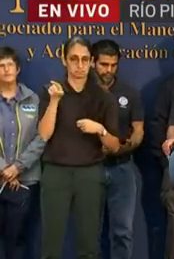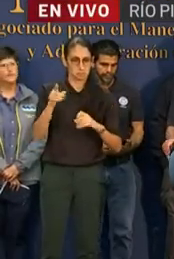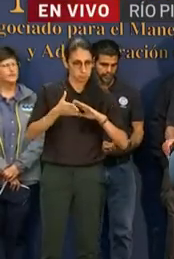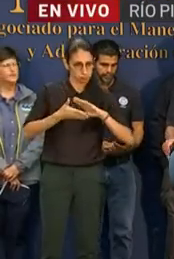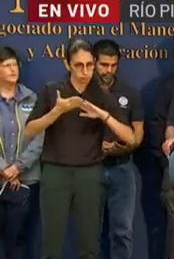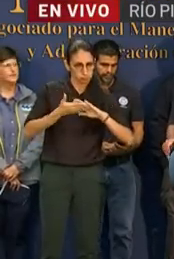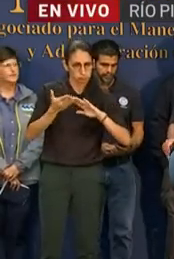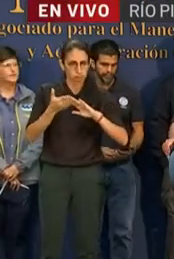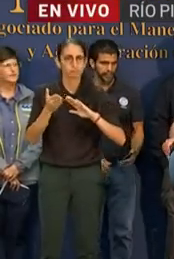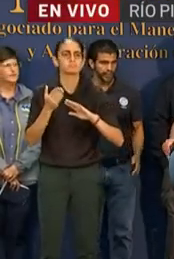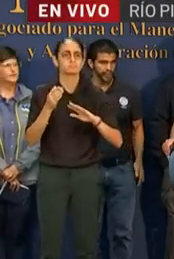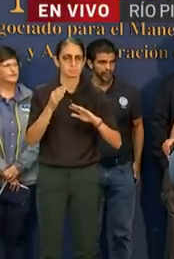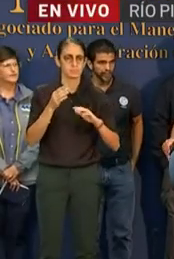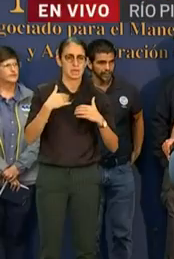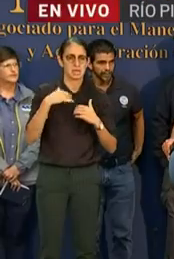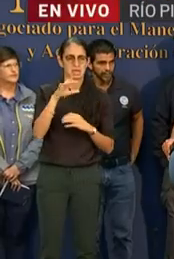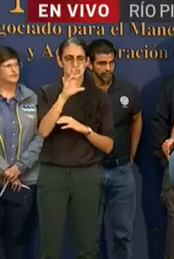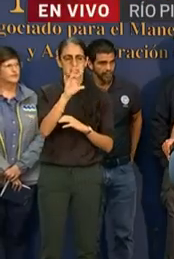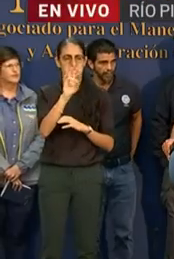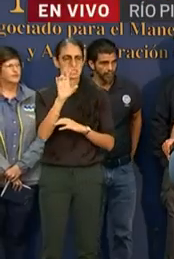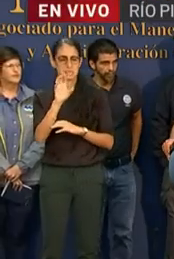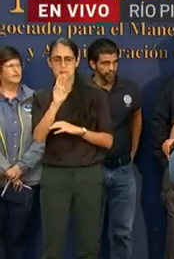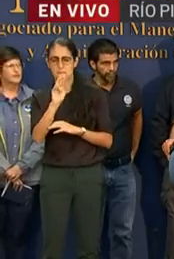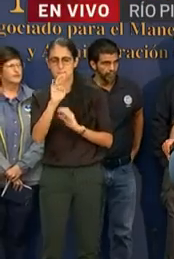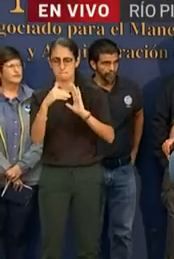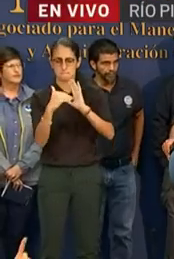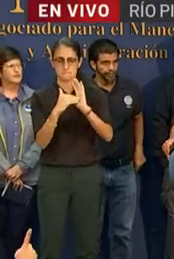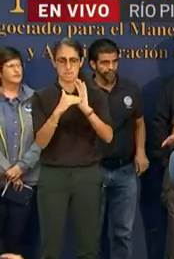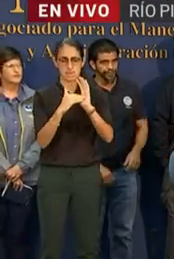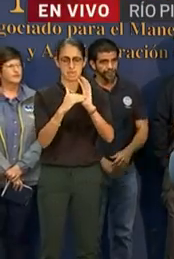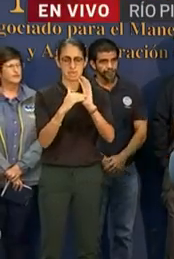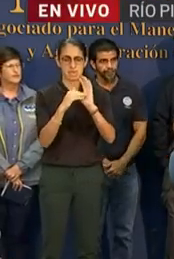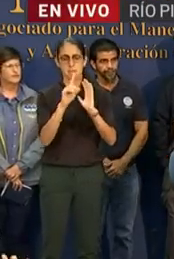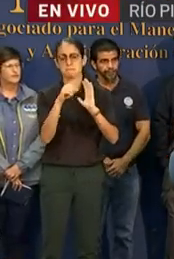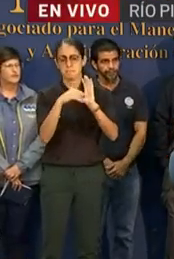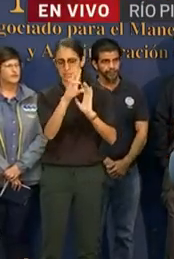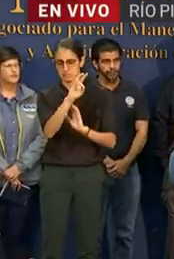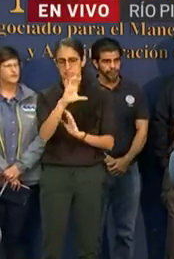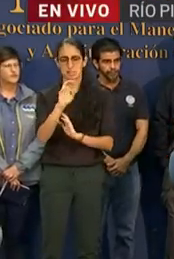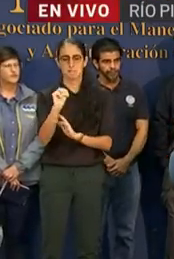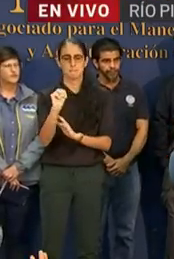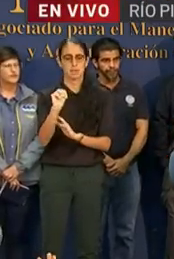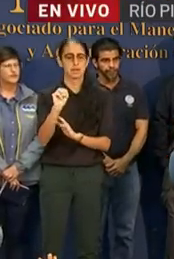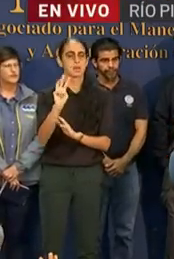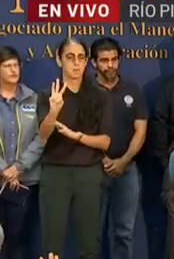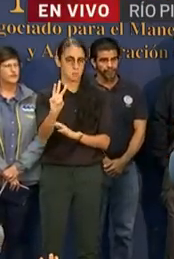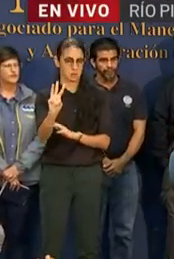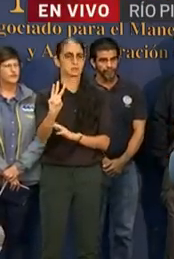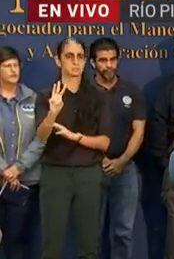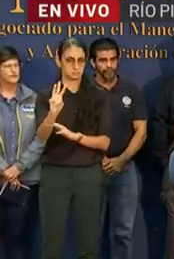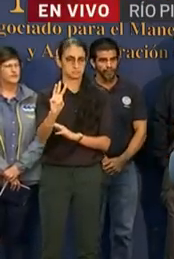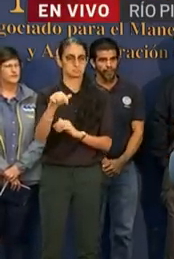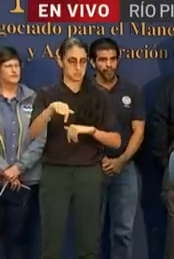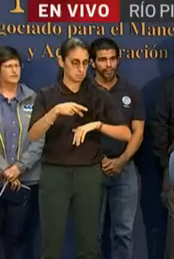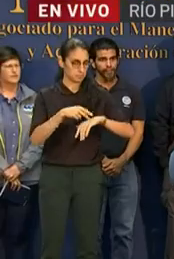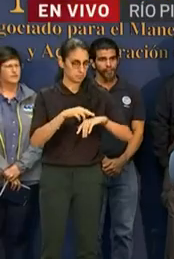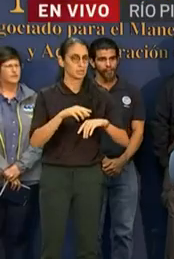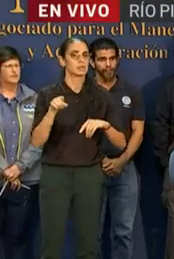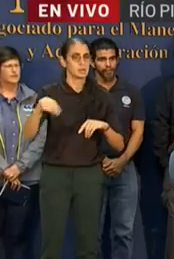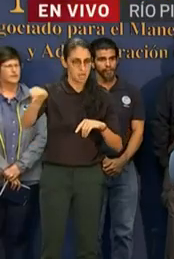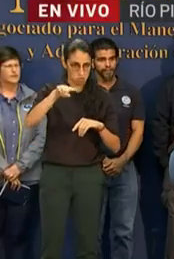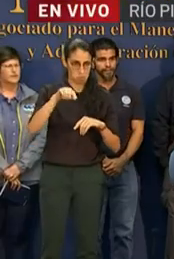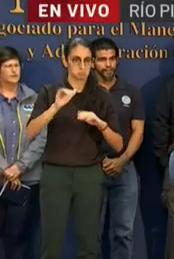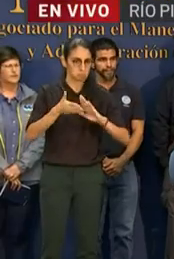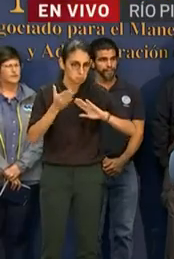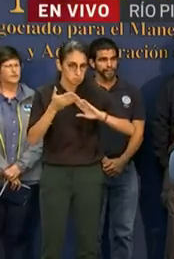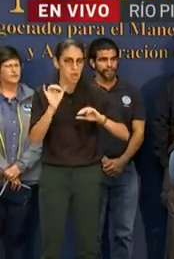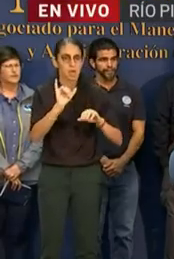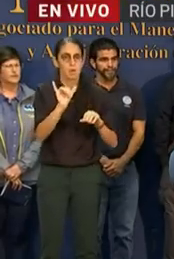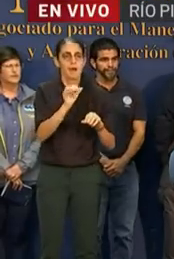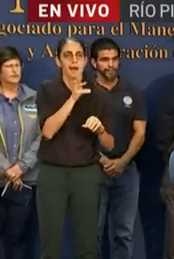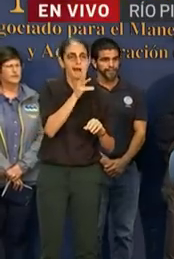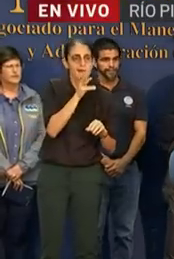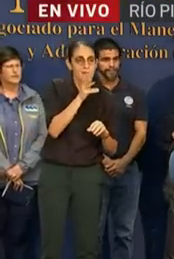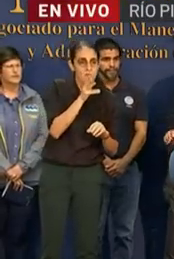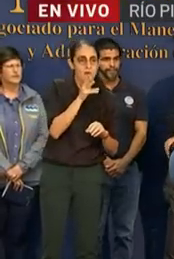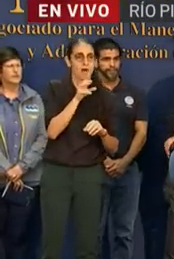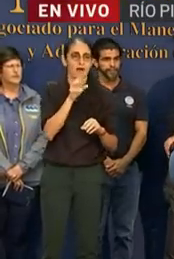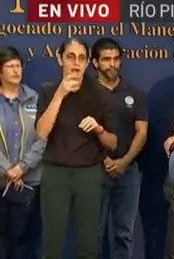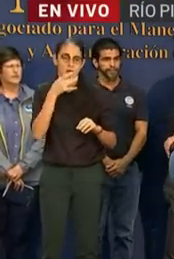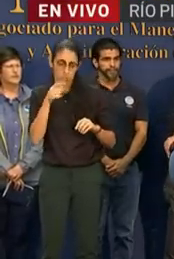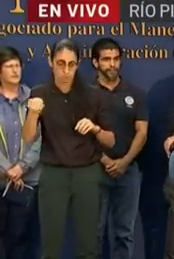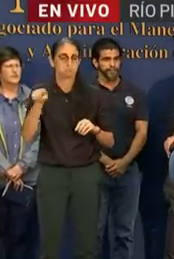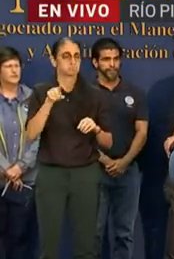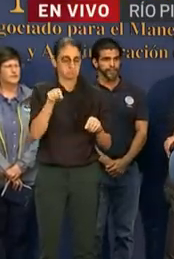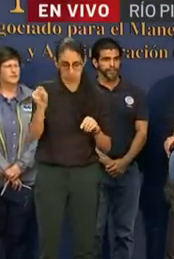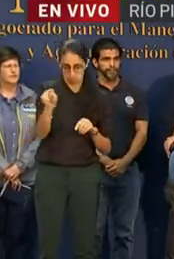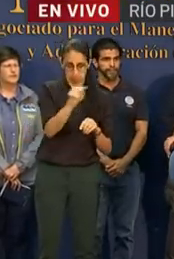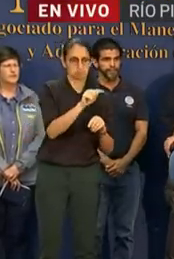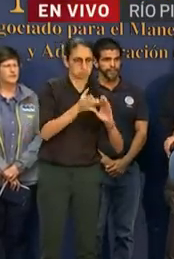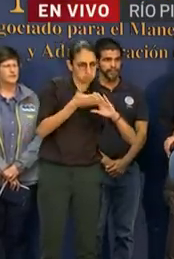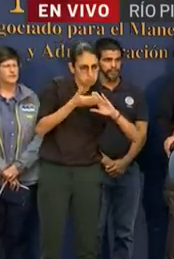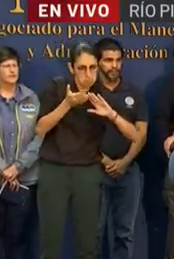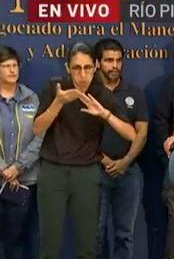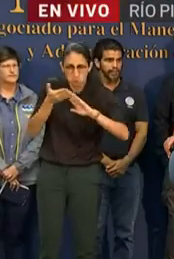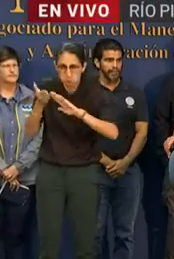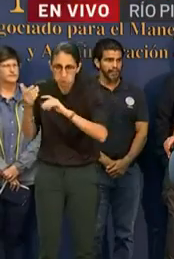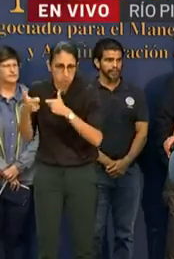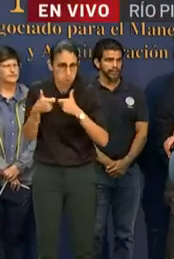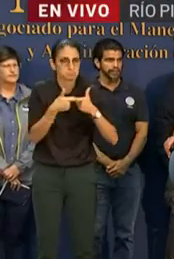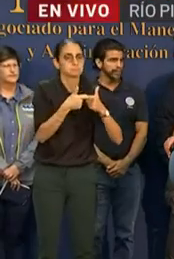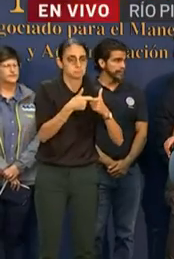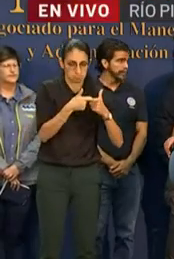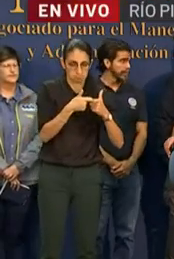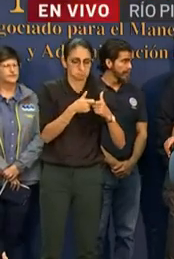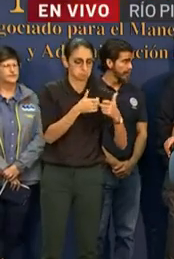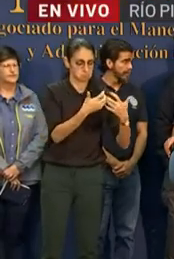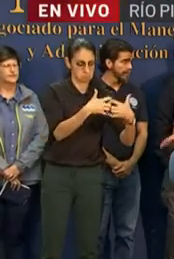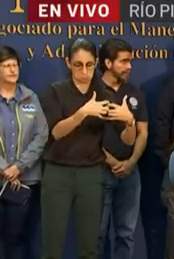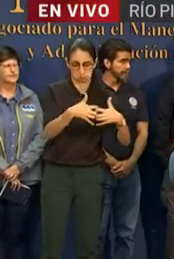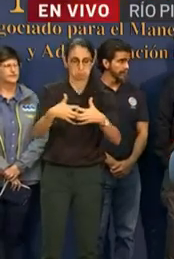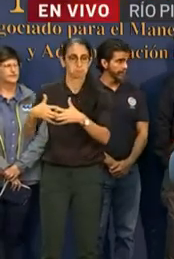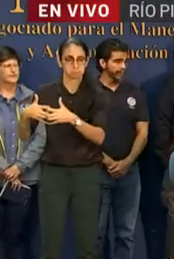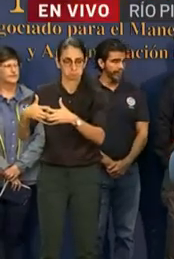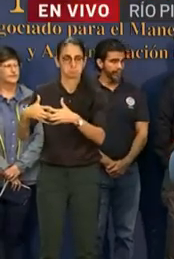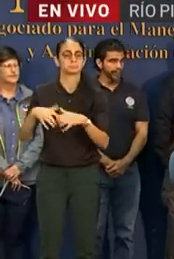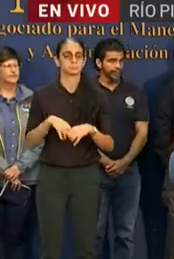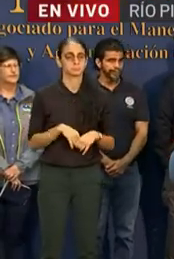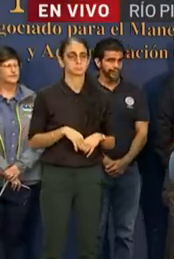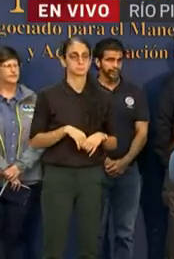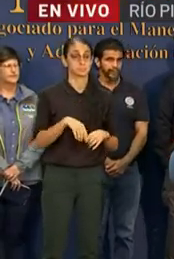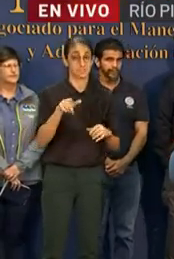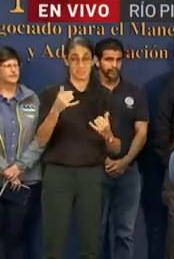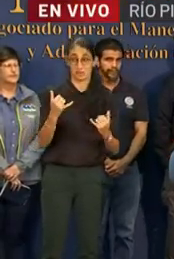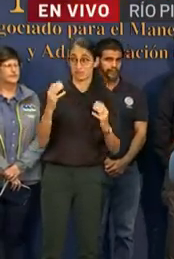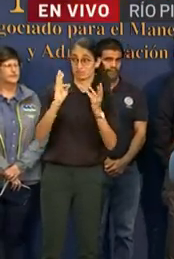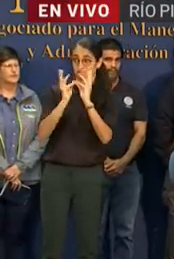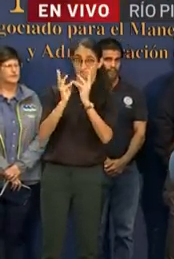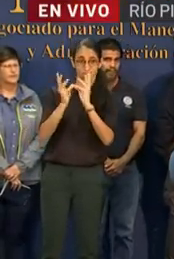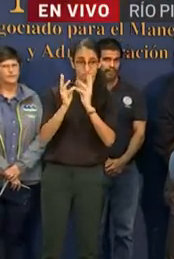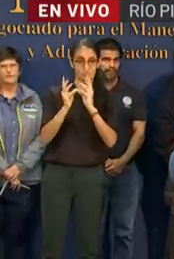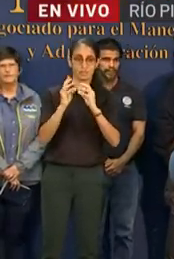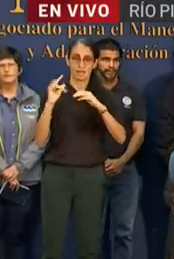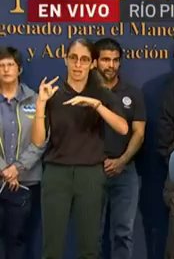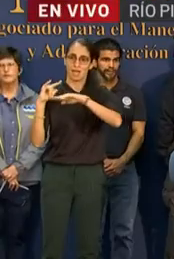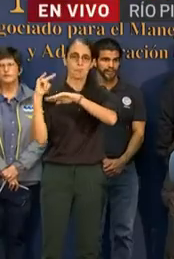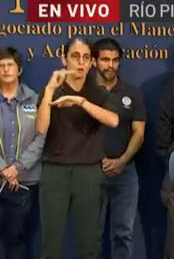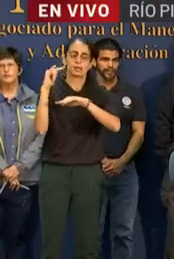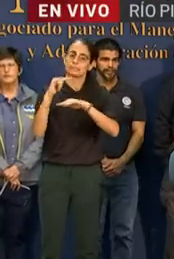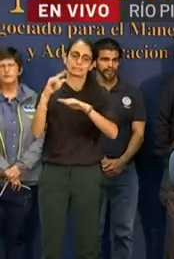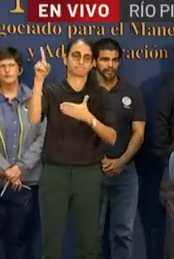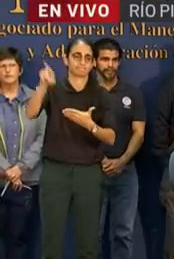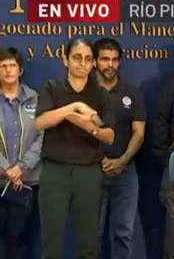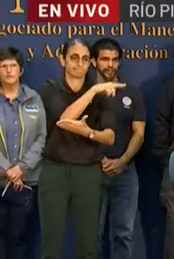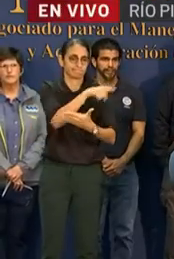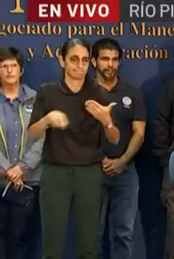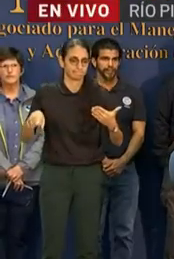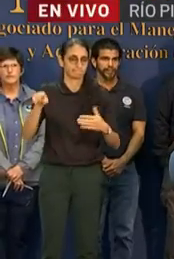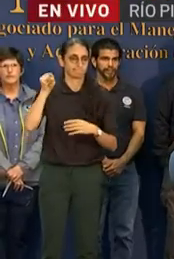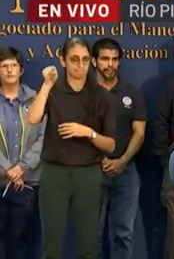ASISTIR A LAS BRIGADAS